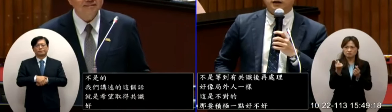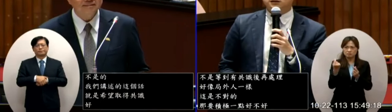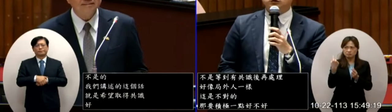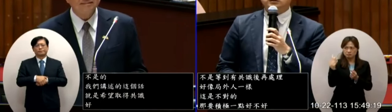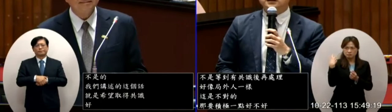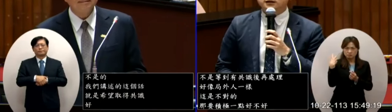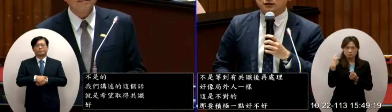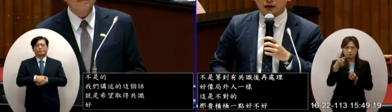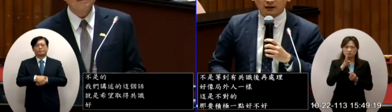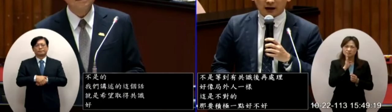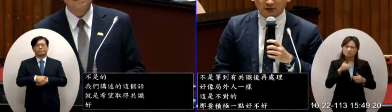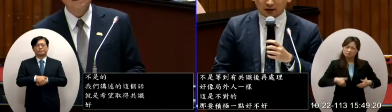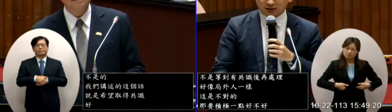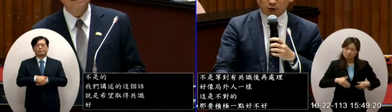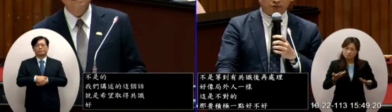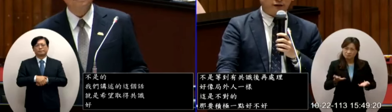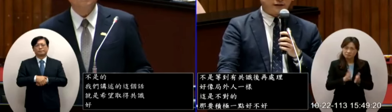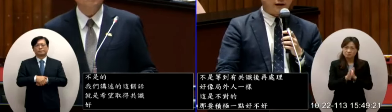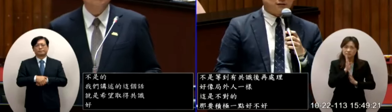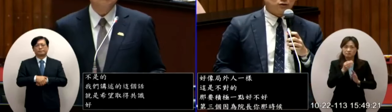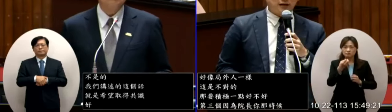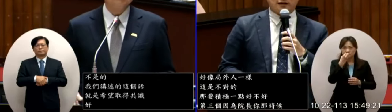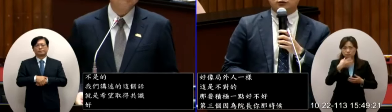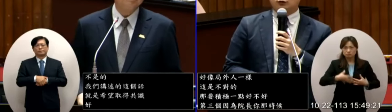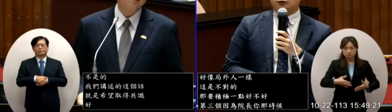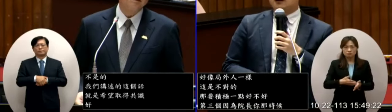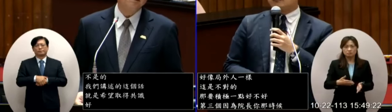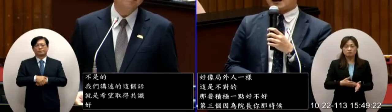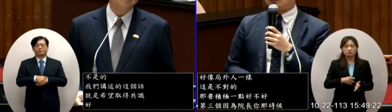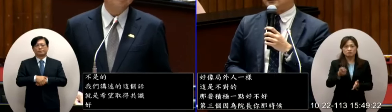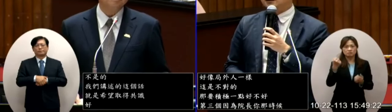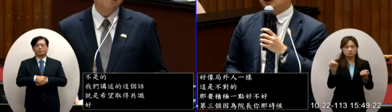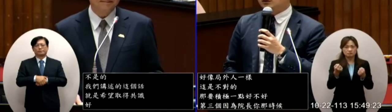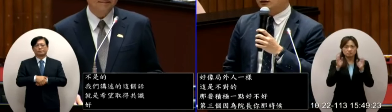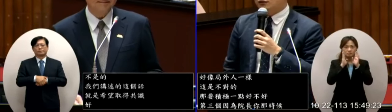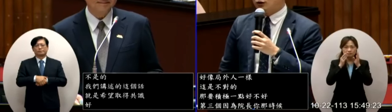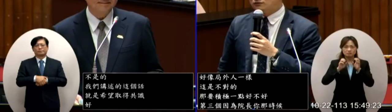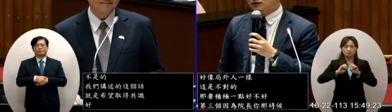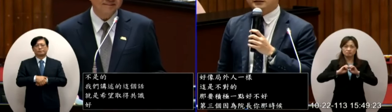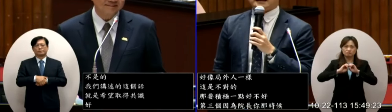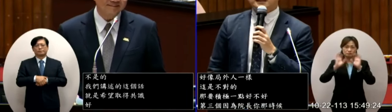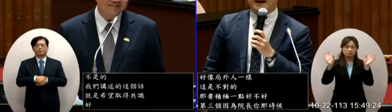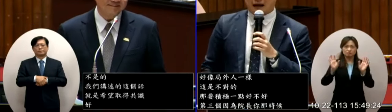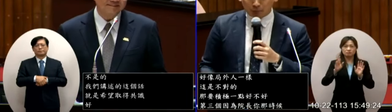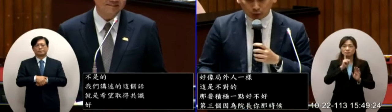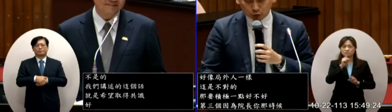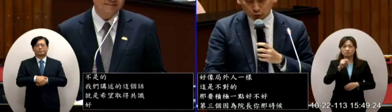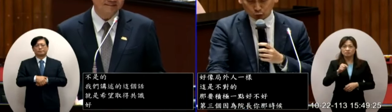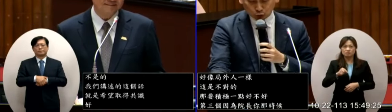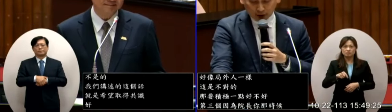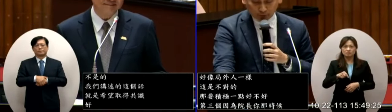我不知道你是肚子餓了 還是剛吃完飯 你就在臉書發文 就用那個點菜來比喻總預算